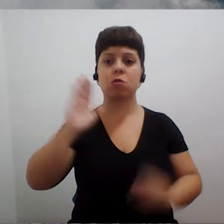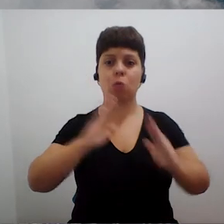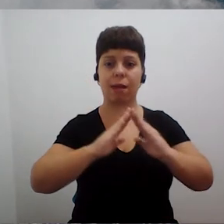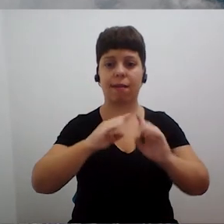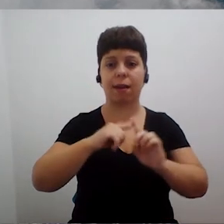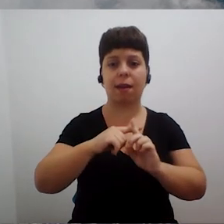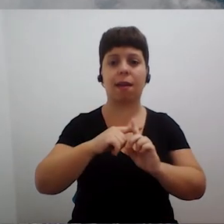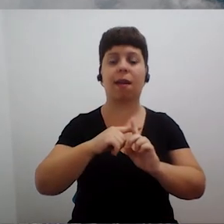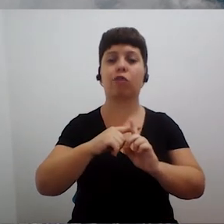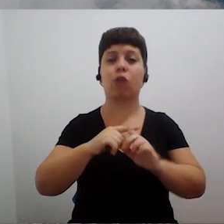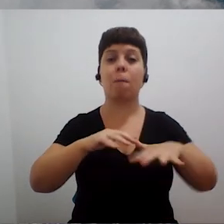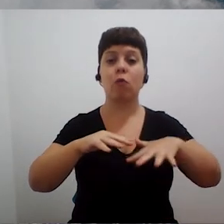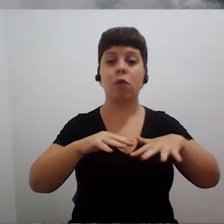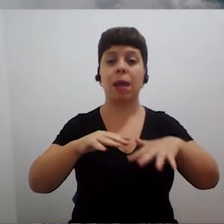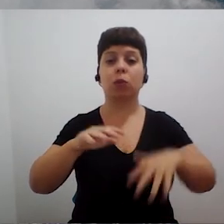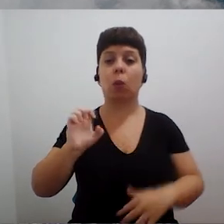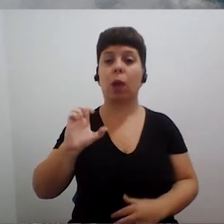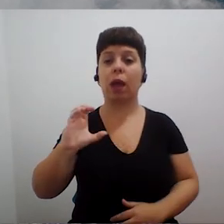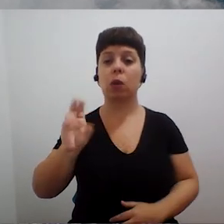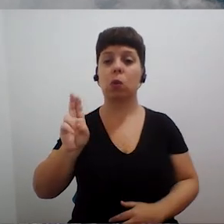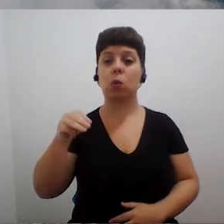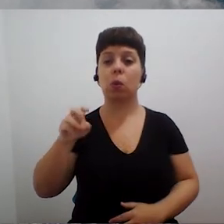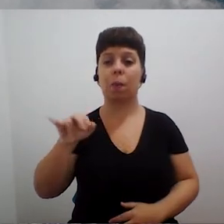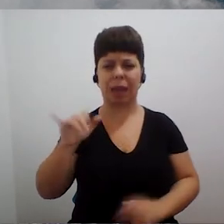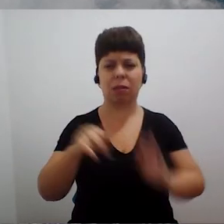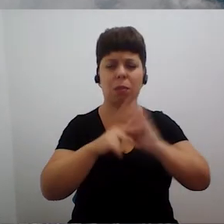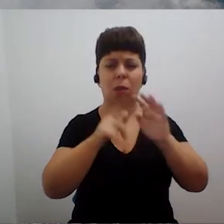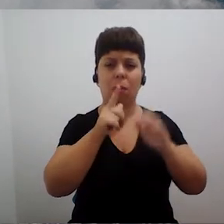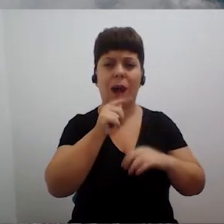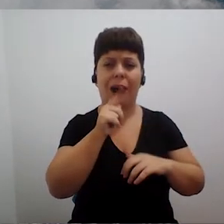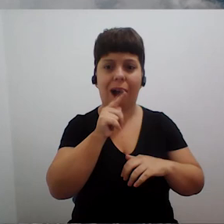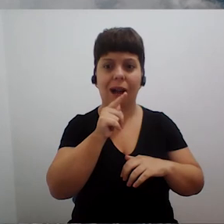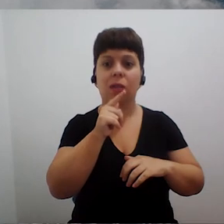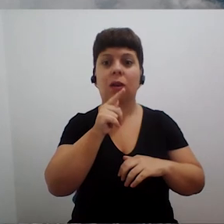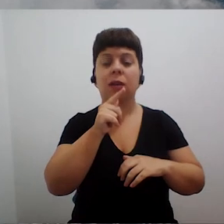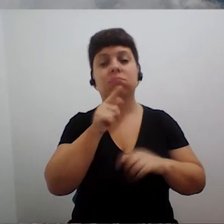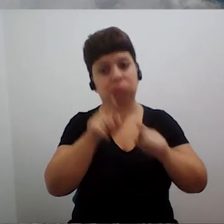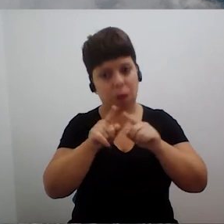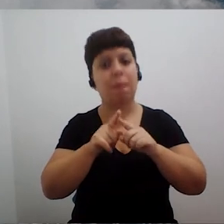e, sobretudo, também com relação à questão do mar, dos oceanos.